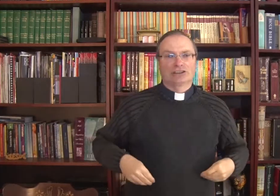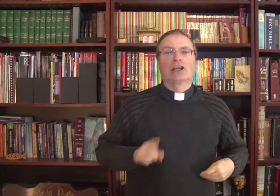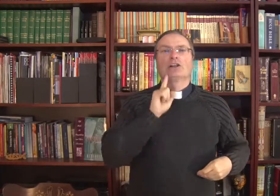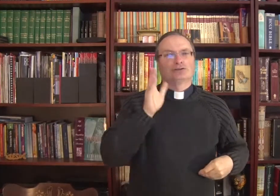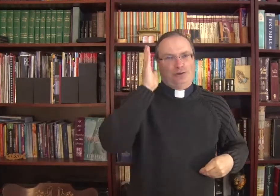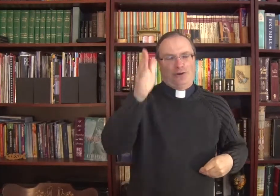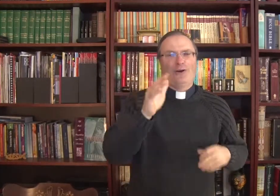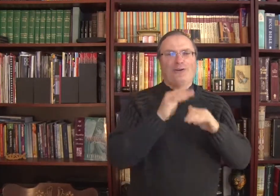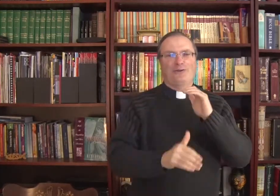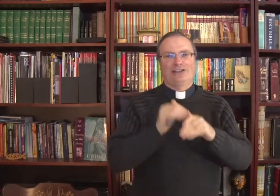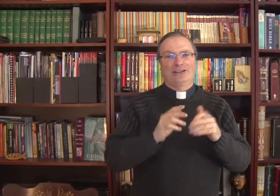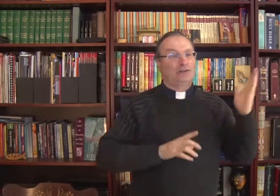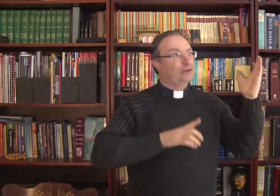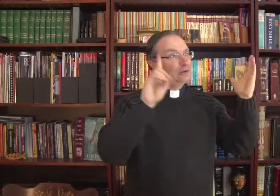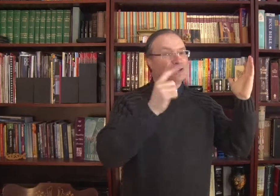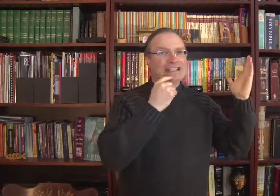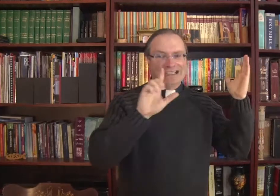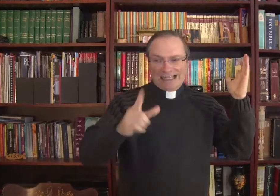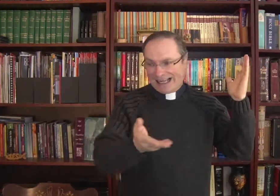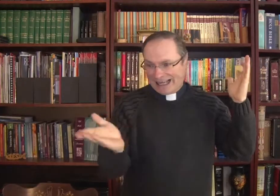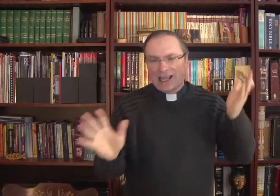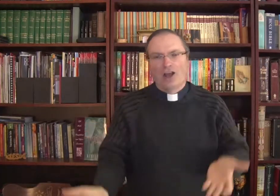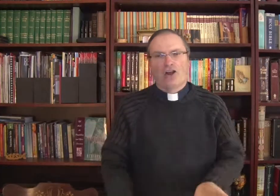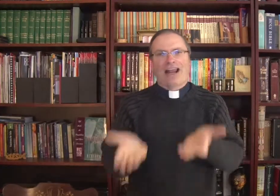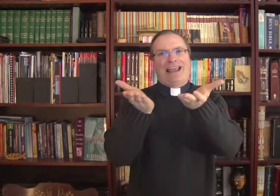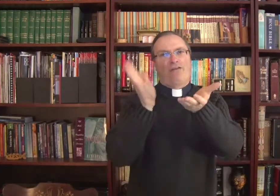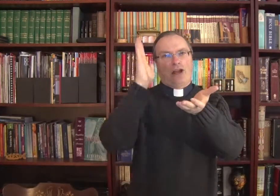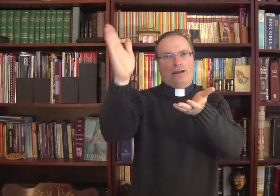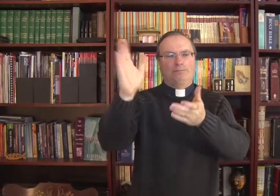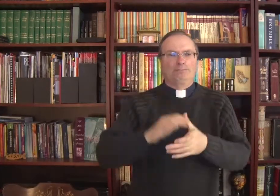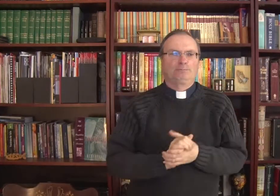seront consolés de Dieu qui les relèvera.